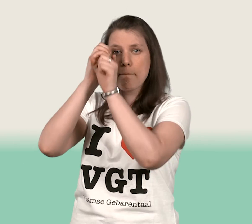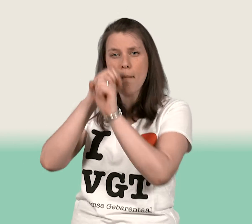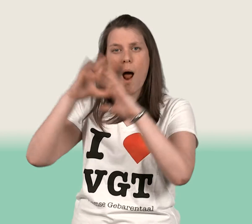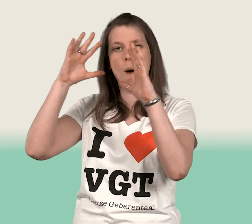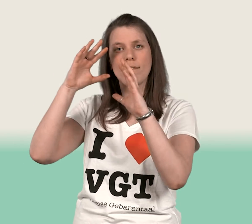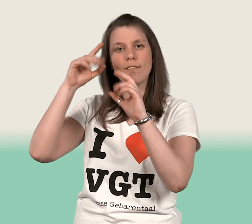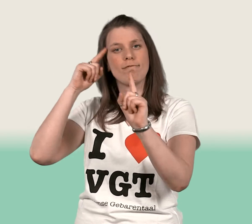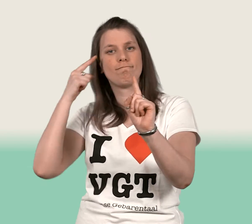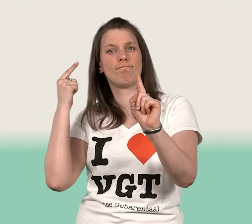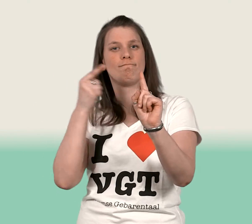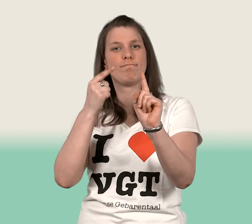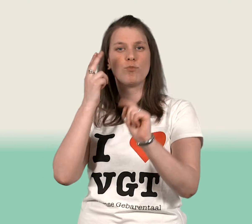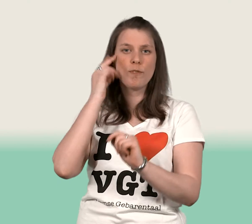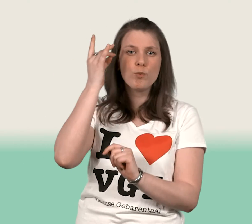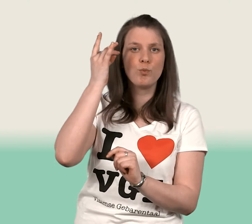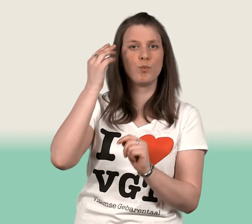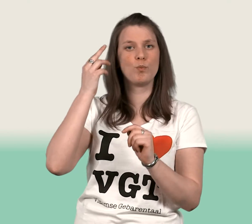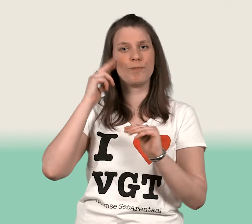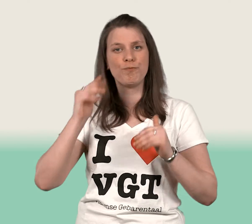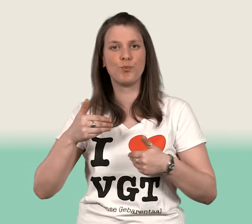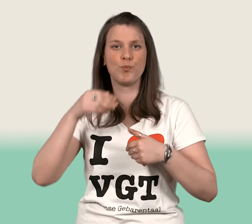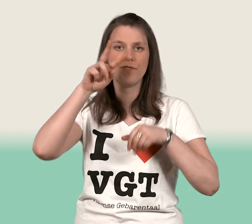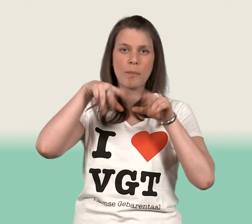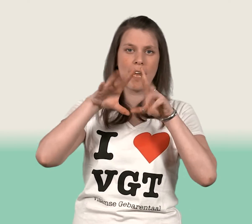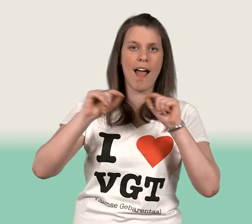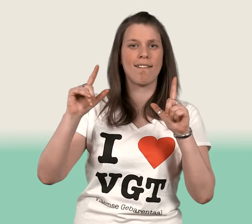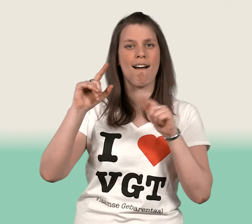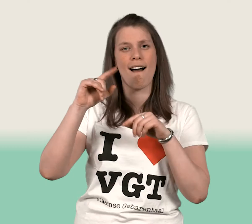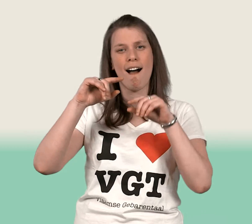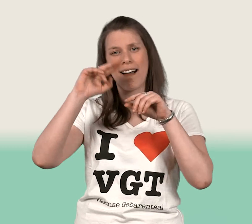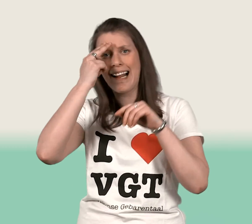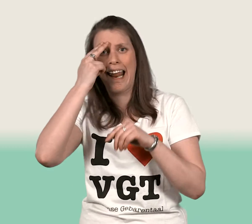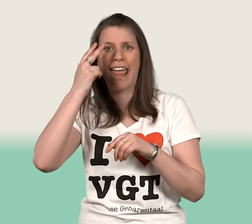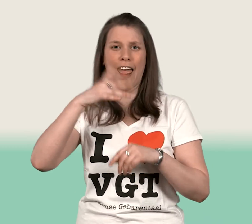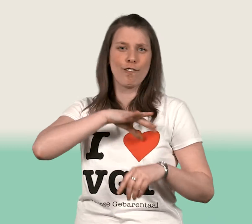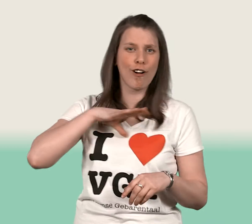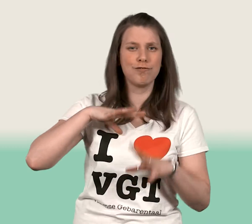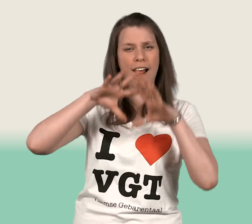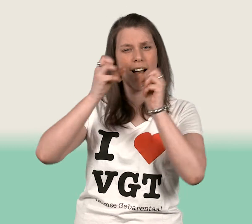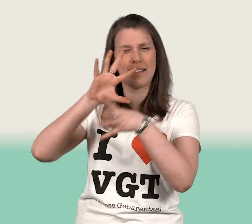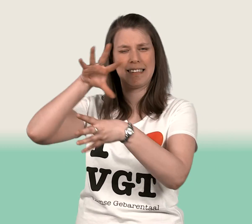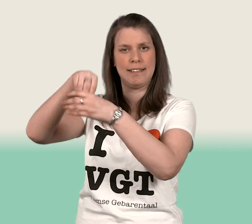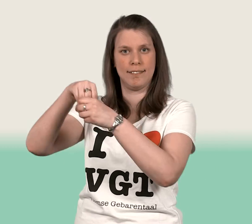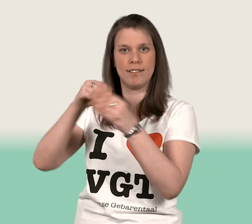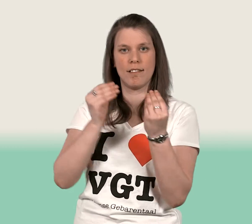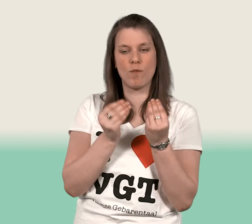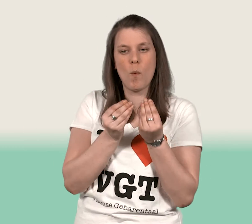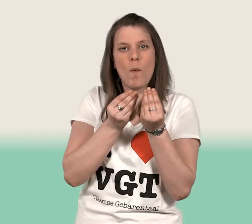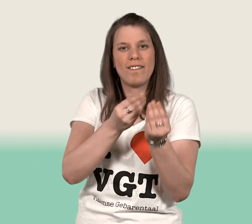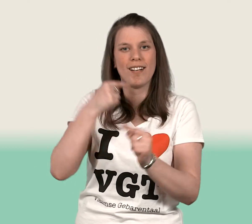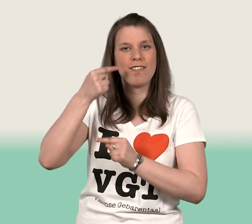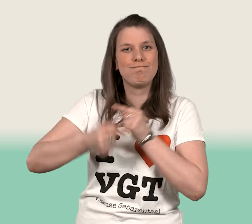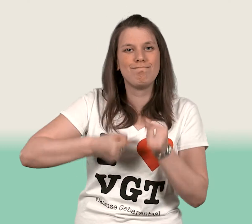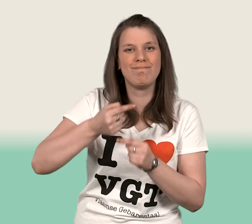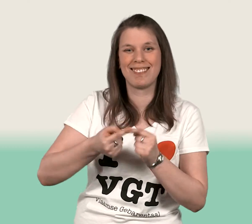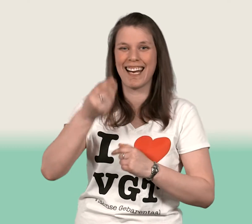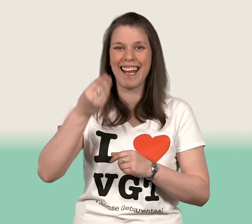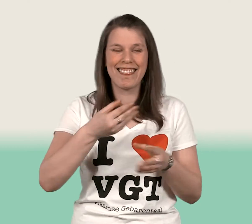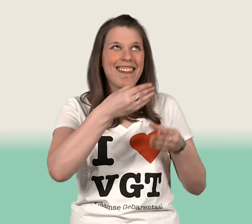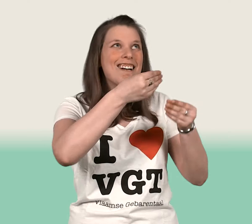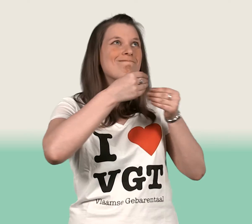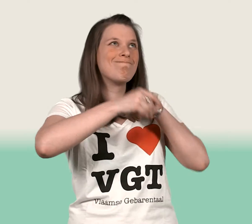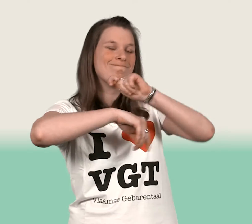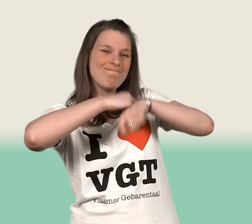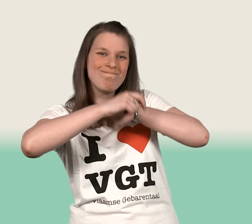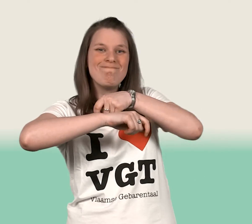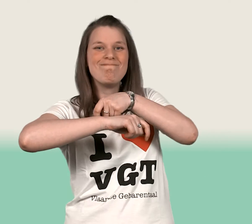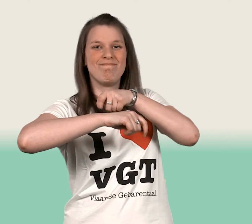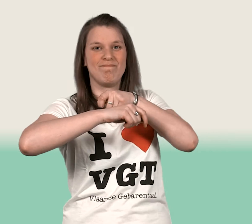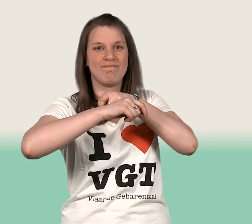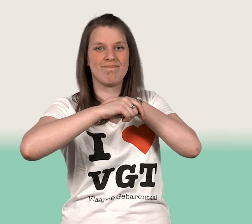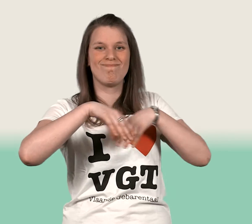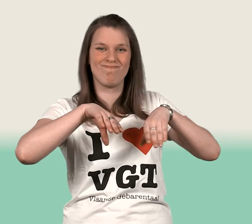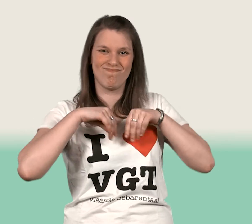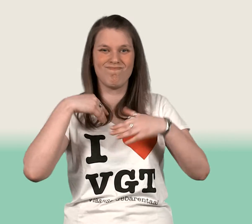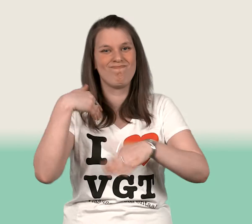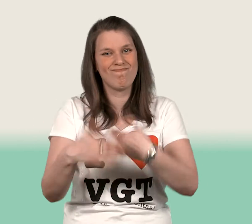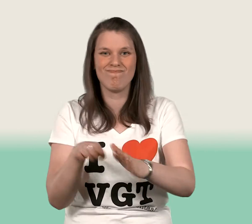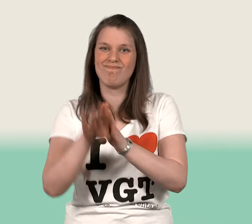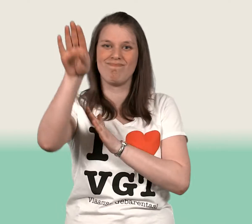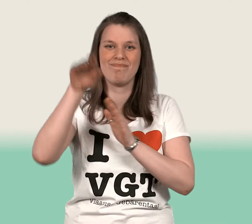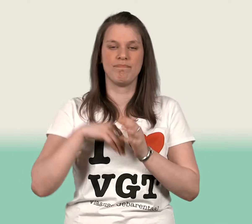Deze actie staat als symbool voor overdracht van gebarentaal en dovencultuur aan de volgende generaties.